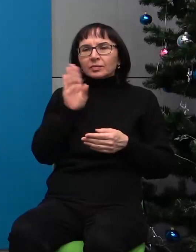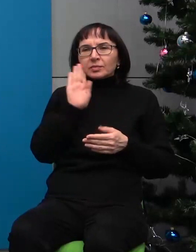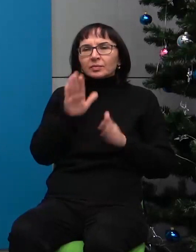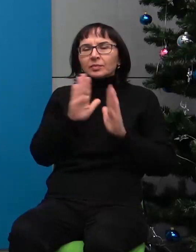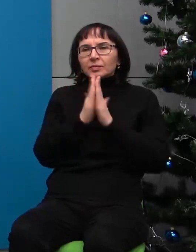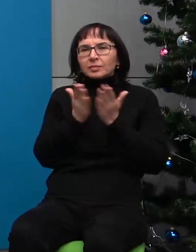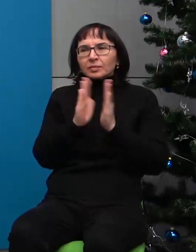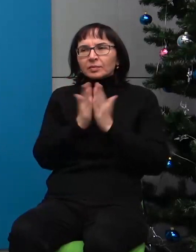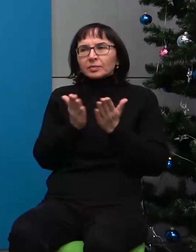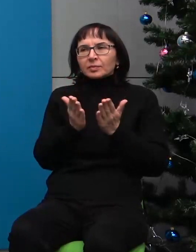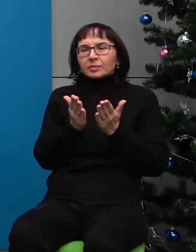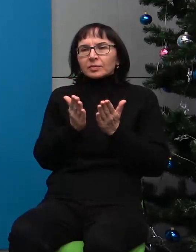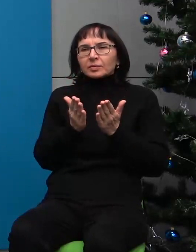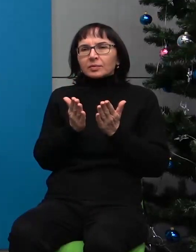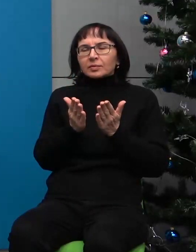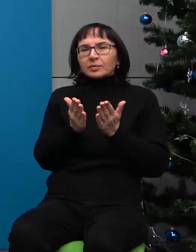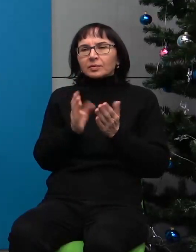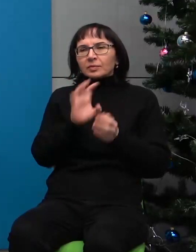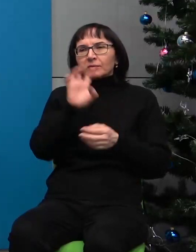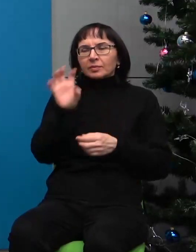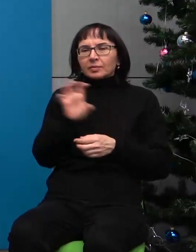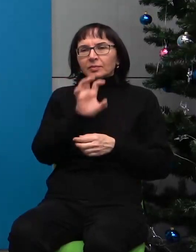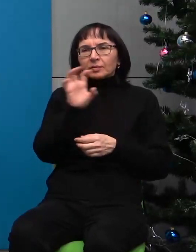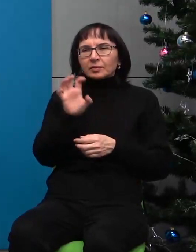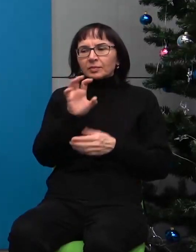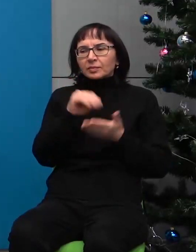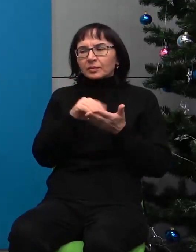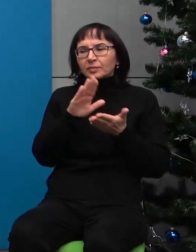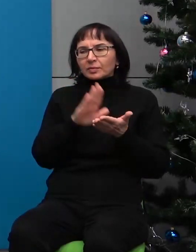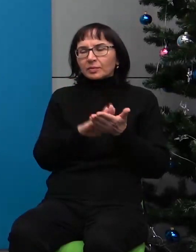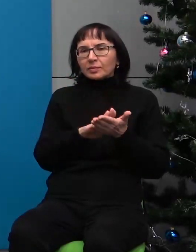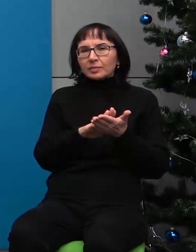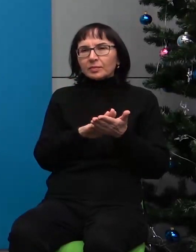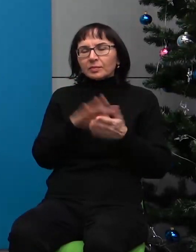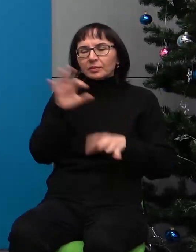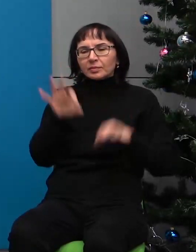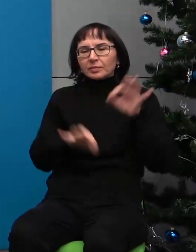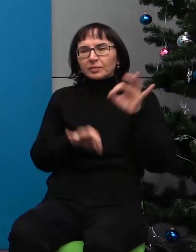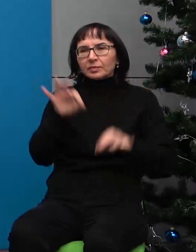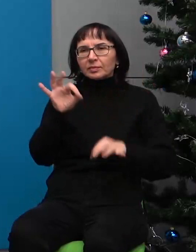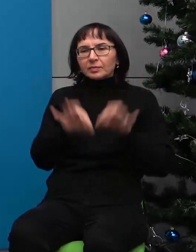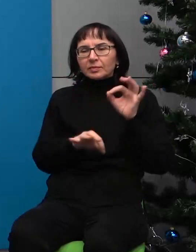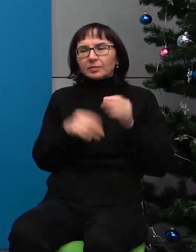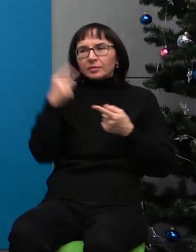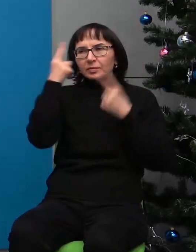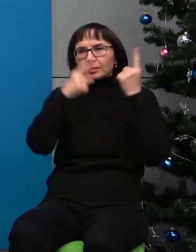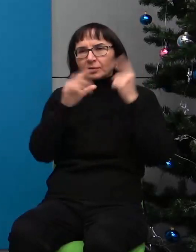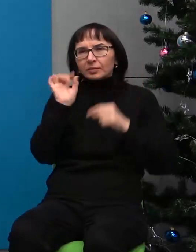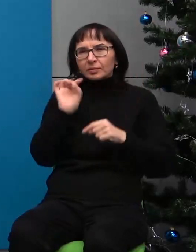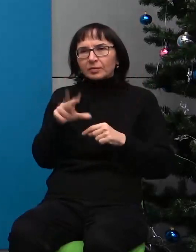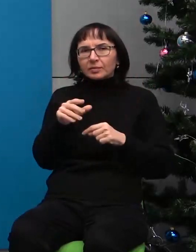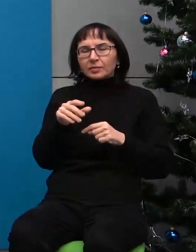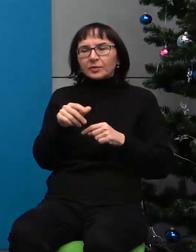I jakby oglądasz zapis z procesu i myślisz sobie, no tak, to masz napisać popularną książkę,